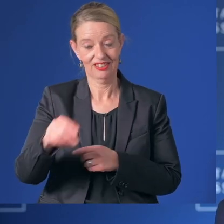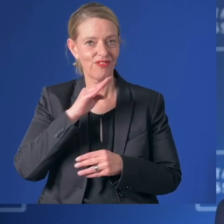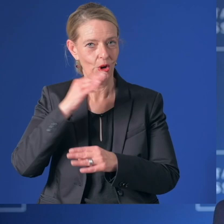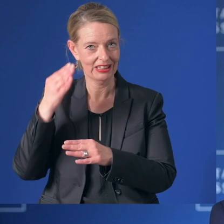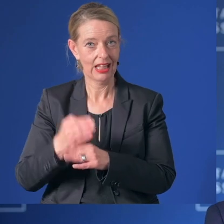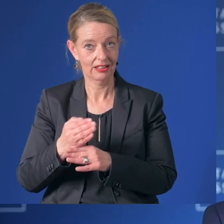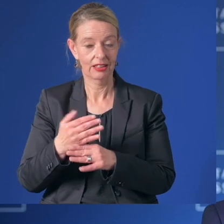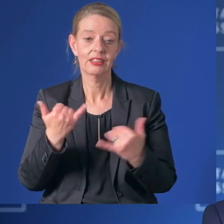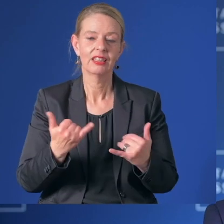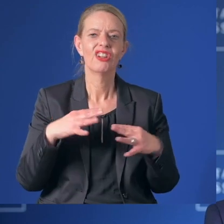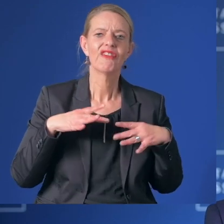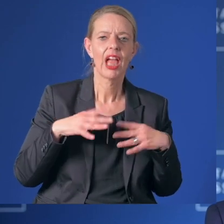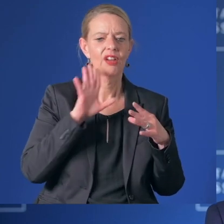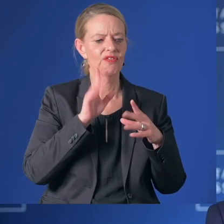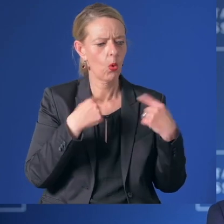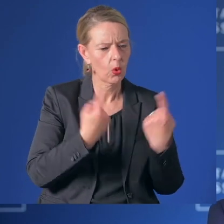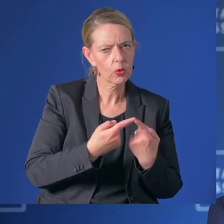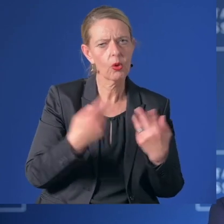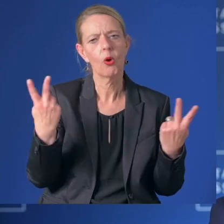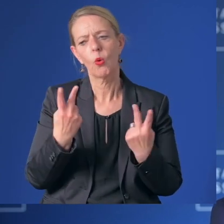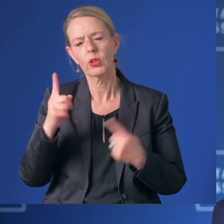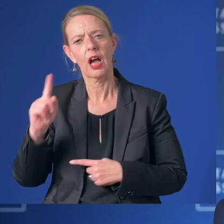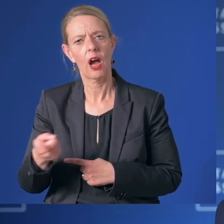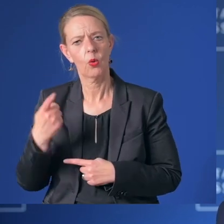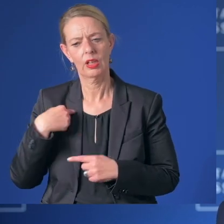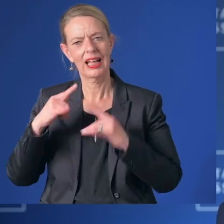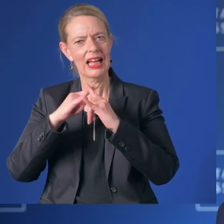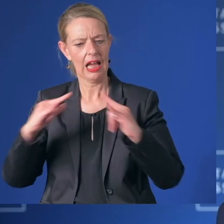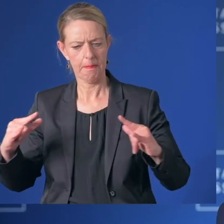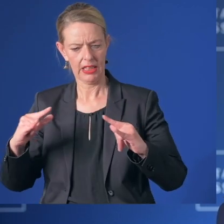auch Übernachtungen in Ferienwohnung oder auch auf unseren Campingplätzen